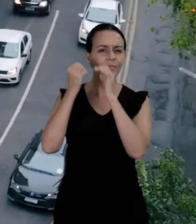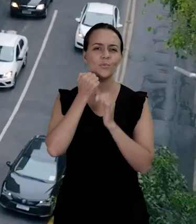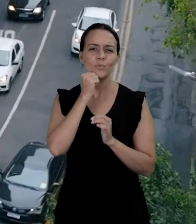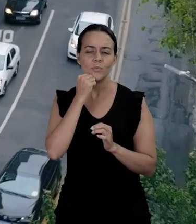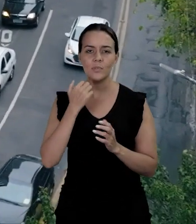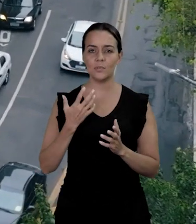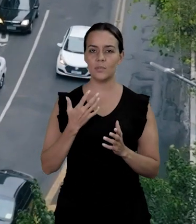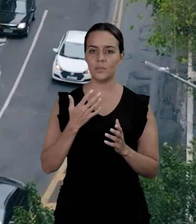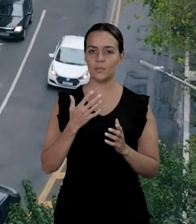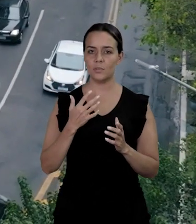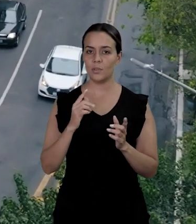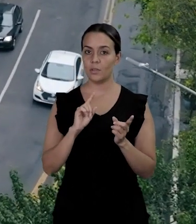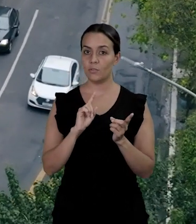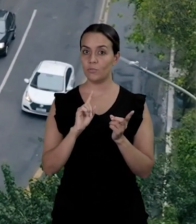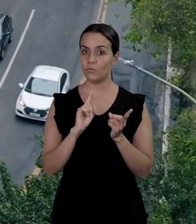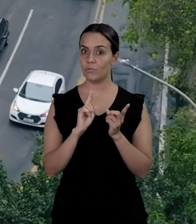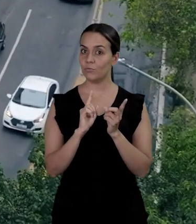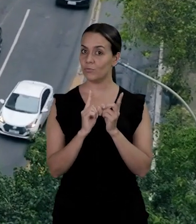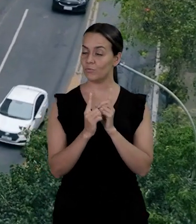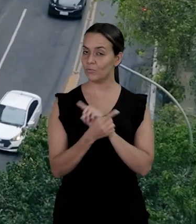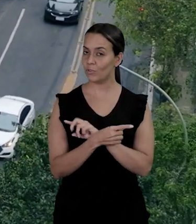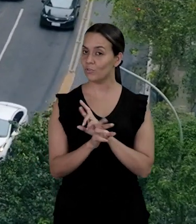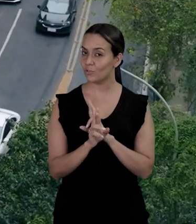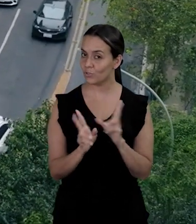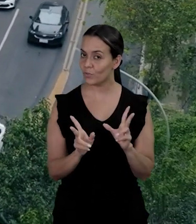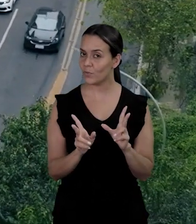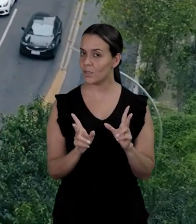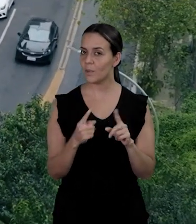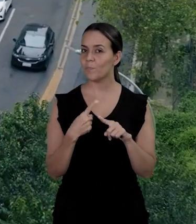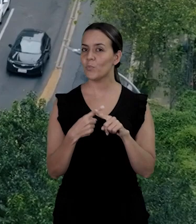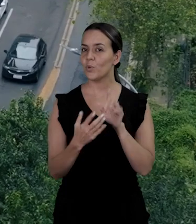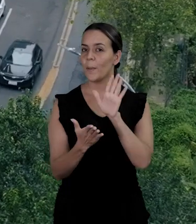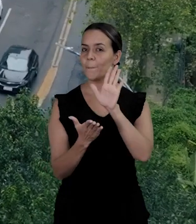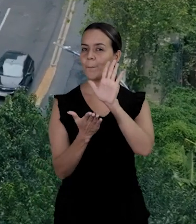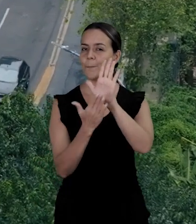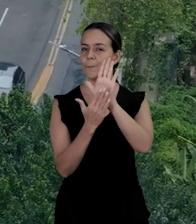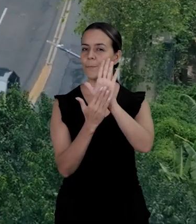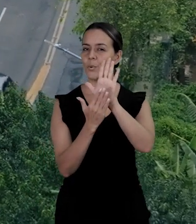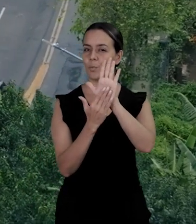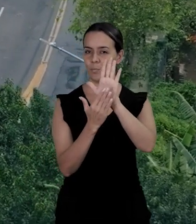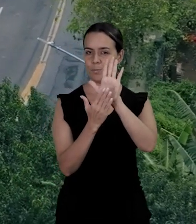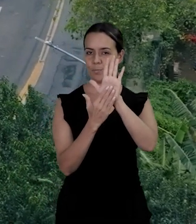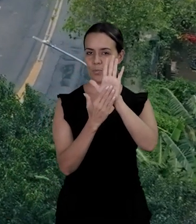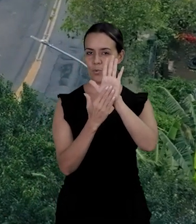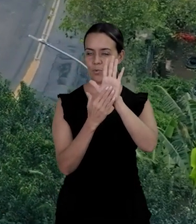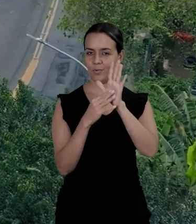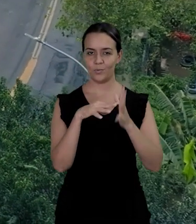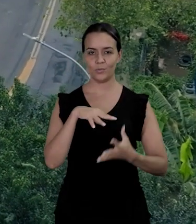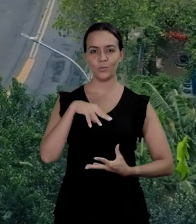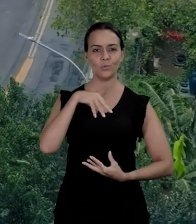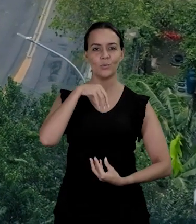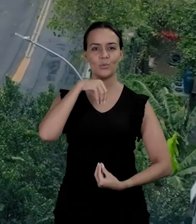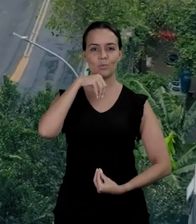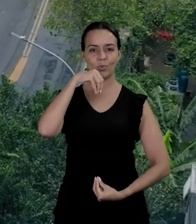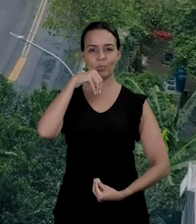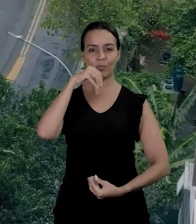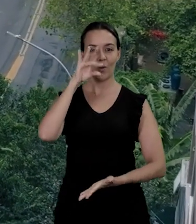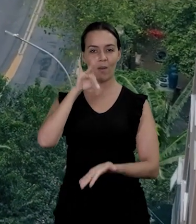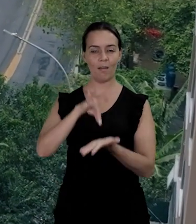pois propõe a pura materialidade do espírito, ou seja, a indistinção entre cérebro e alma,